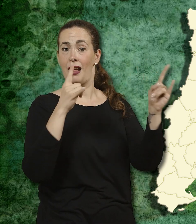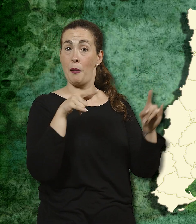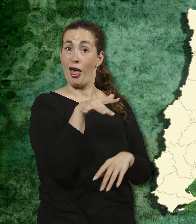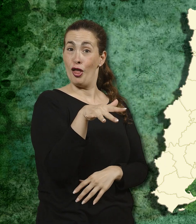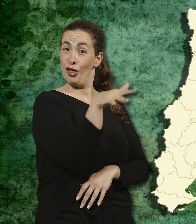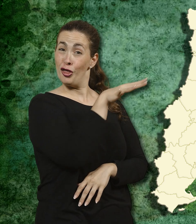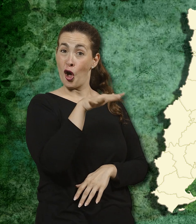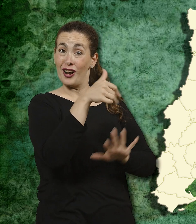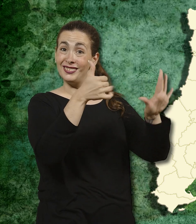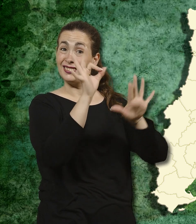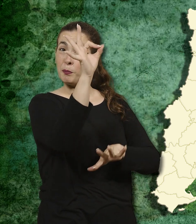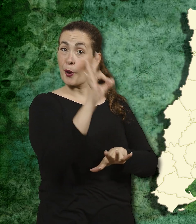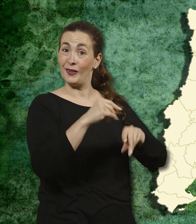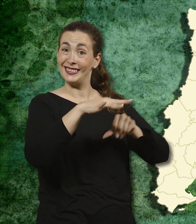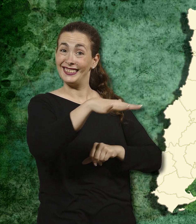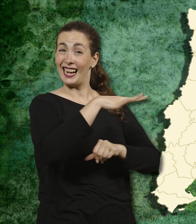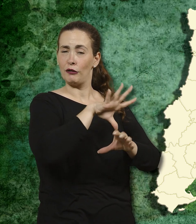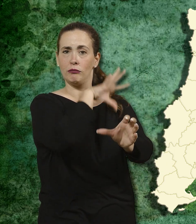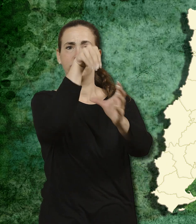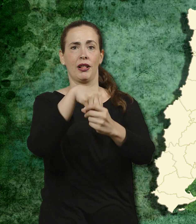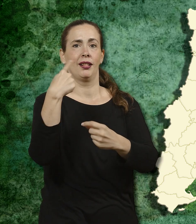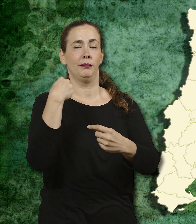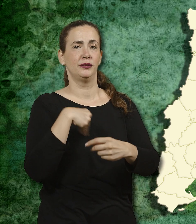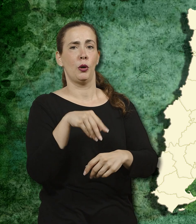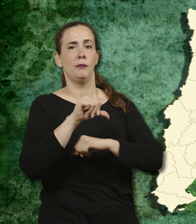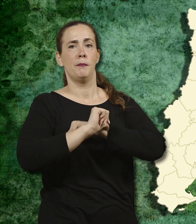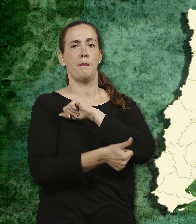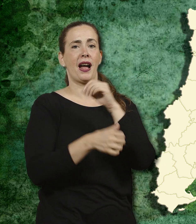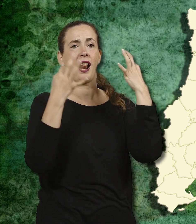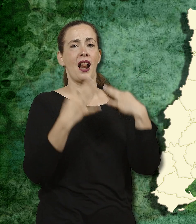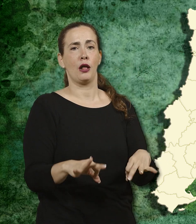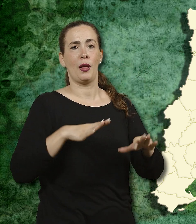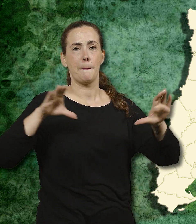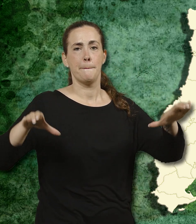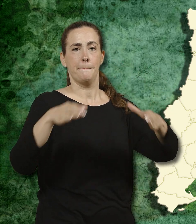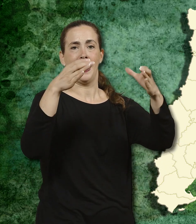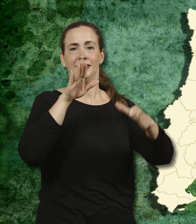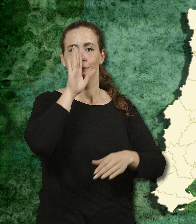que té un 60 % de territori integrat al Parc Natural del Massís del Montseny.